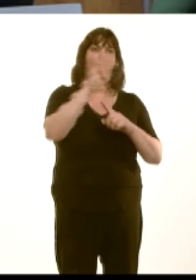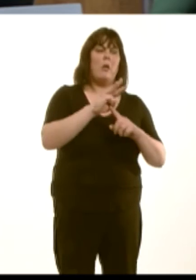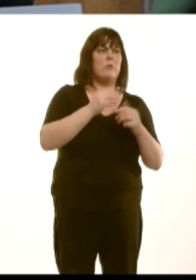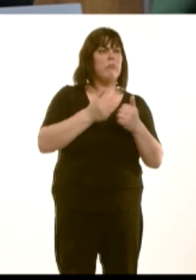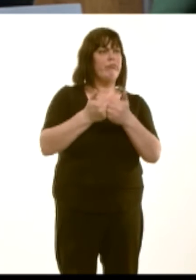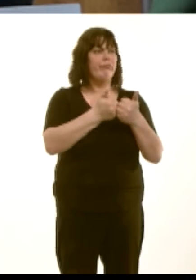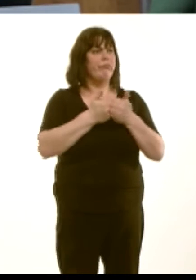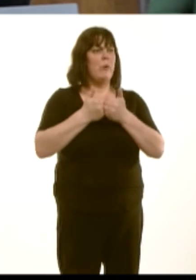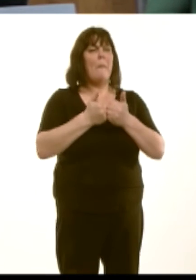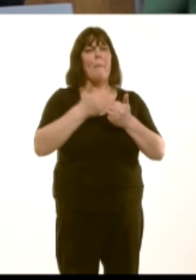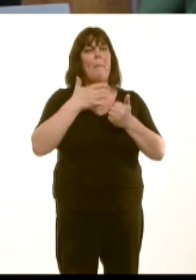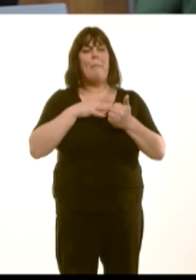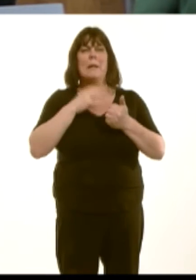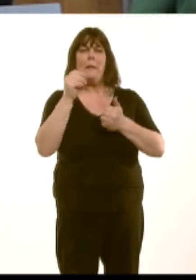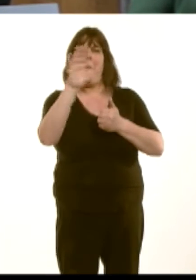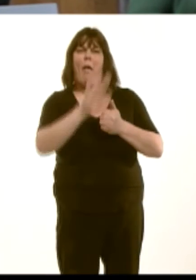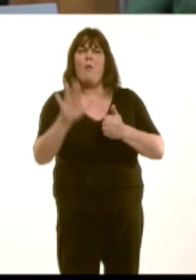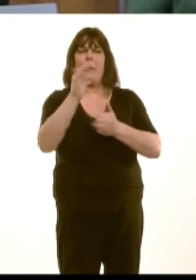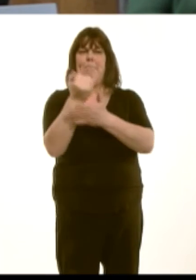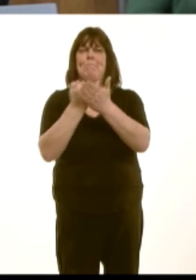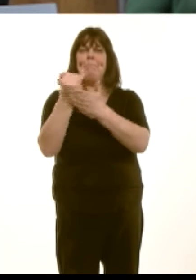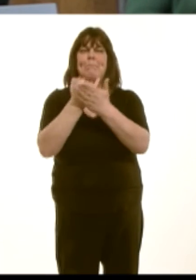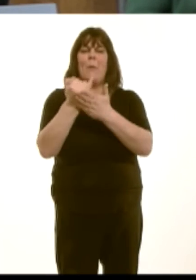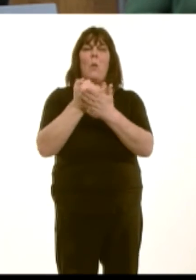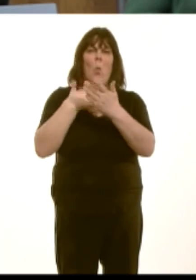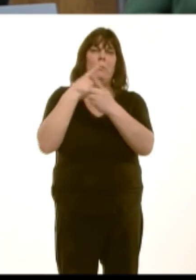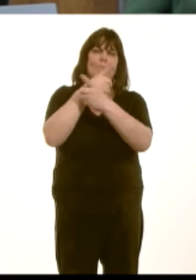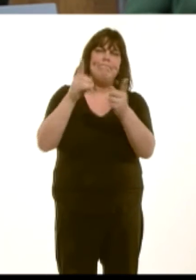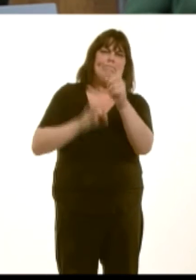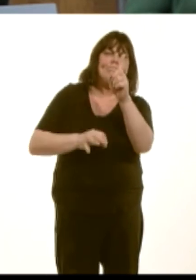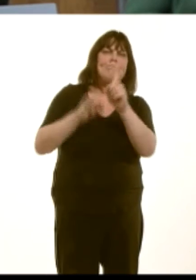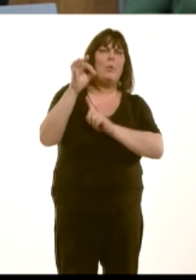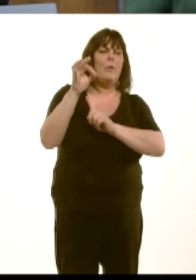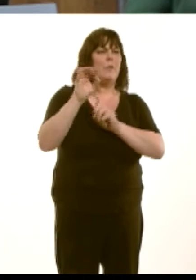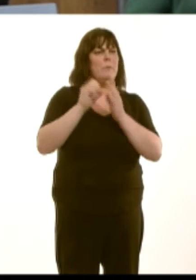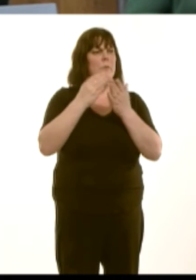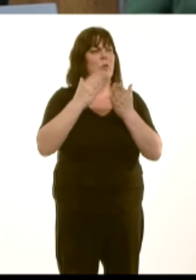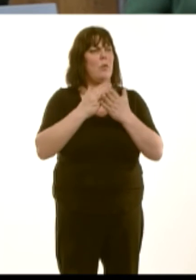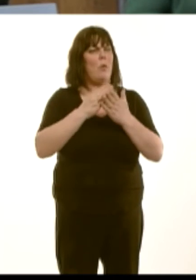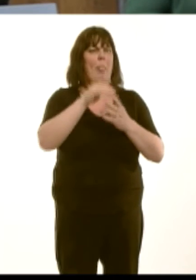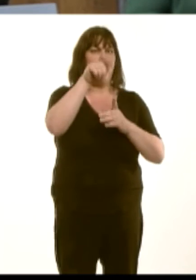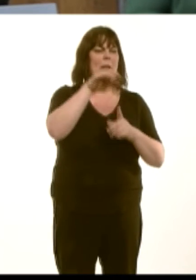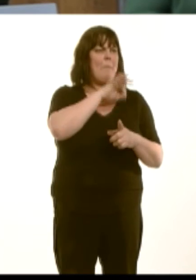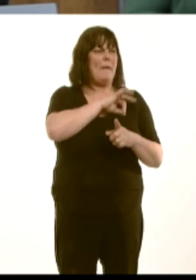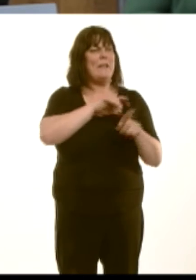nid dim ond y cleifion, ond y system ei hun; os oes unrhyw fath o broblem yn y system syín